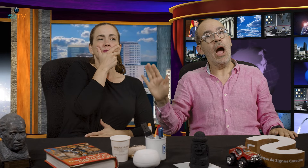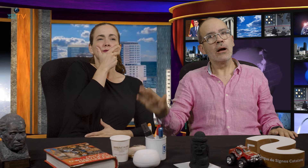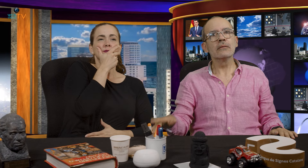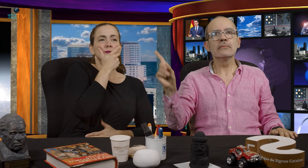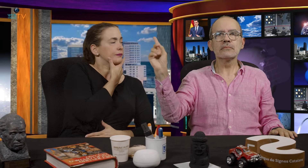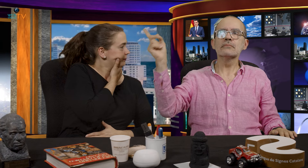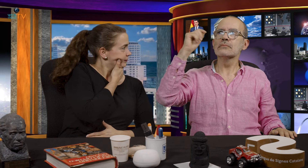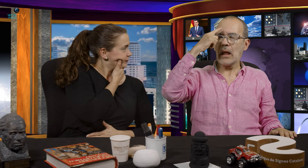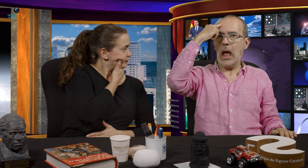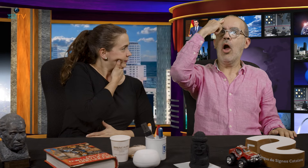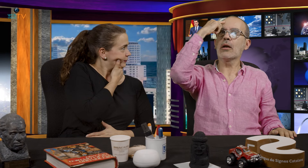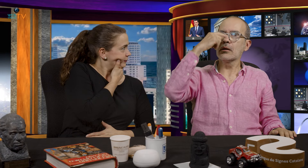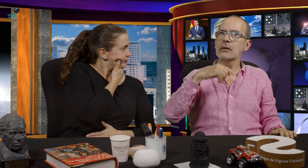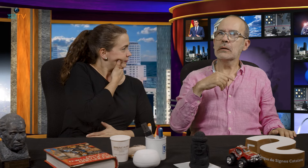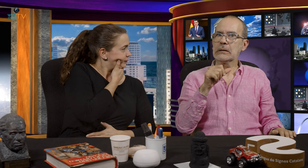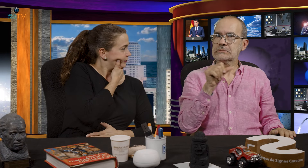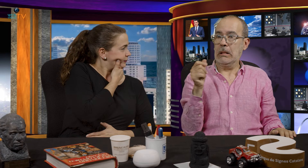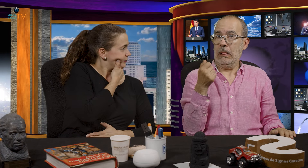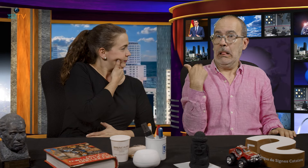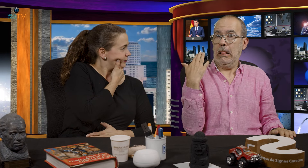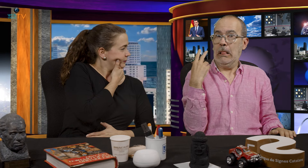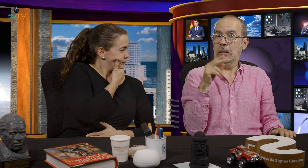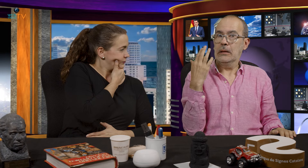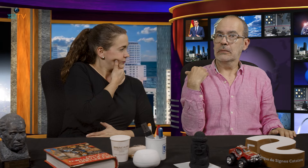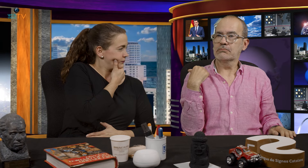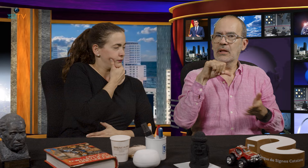Ah, sí. Ahora me acuerdo. Hace dos semanas en la ciudad de Barcelona